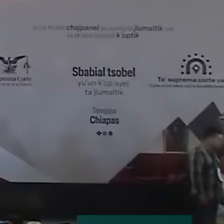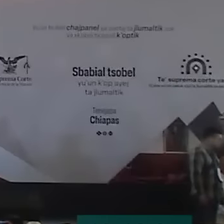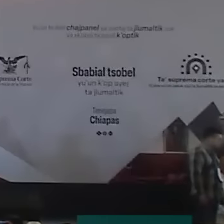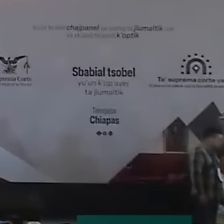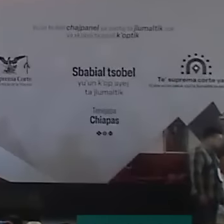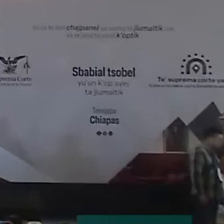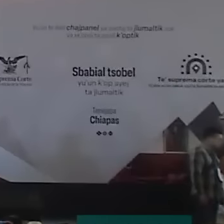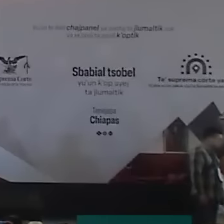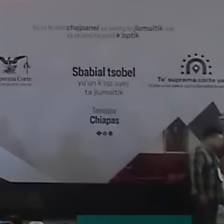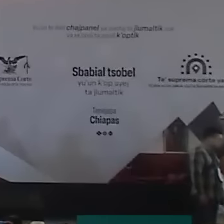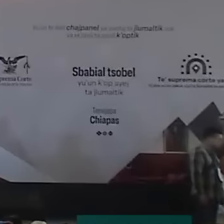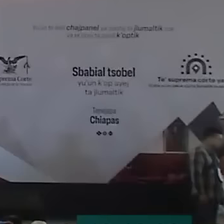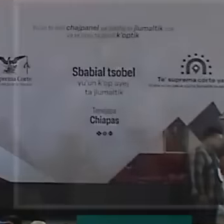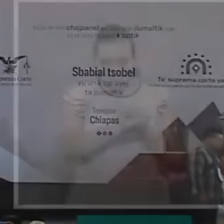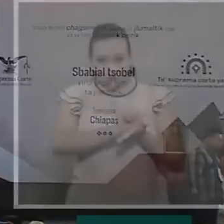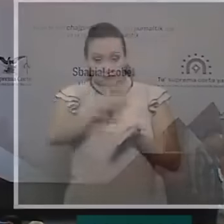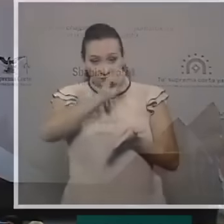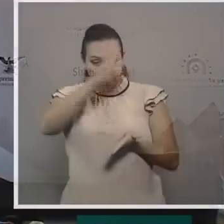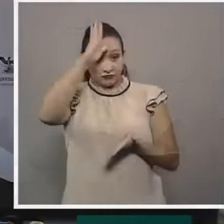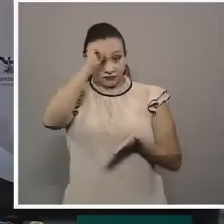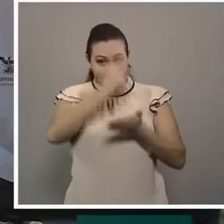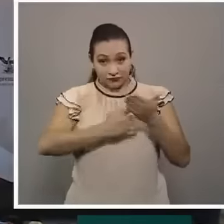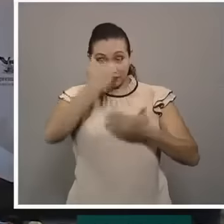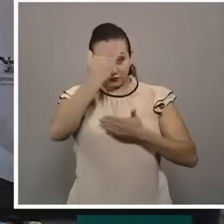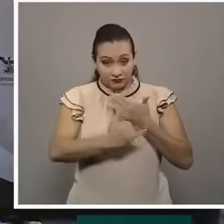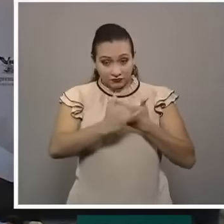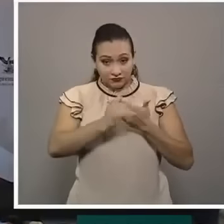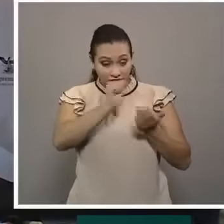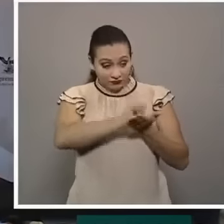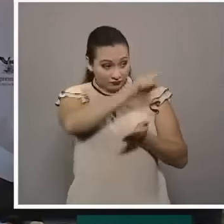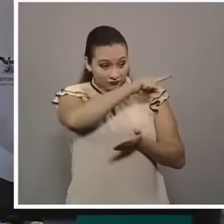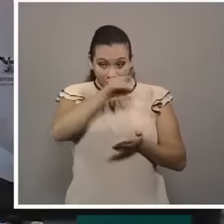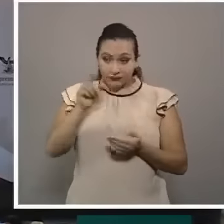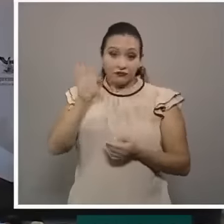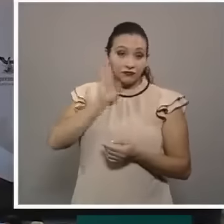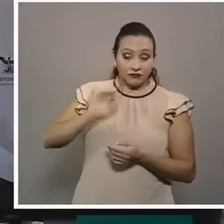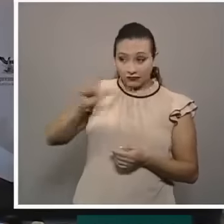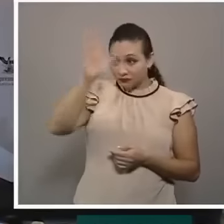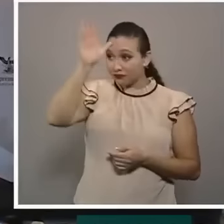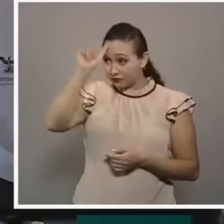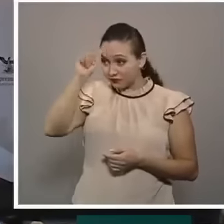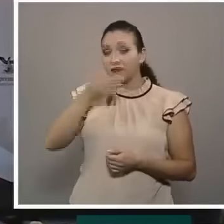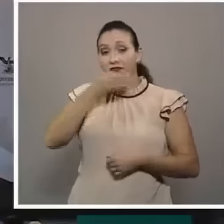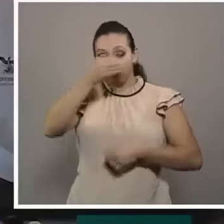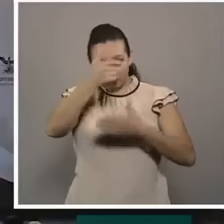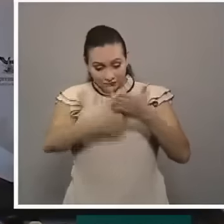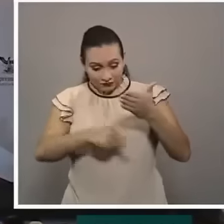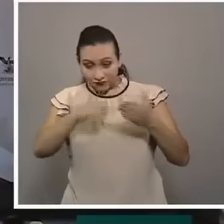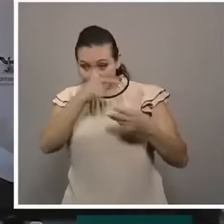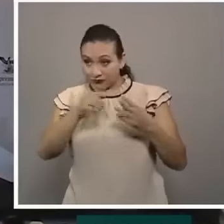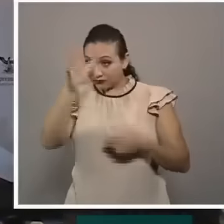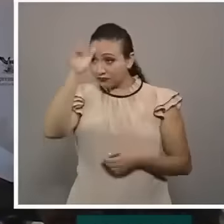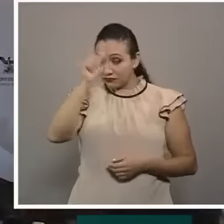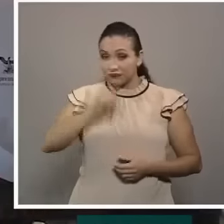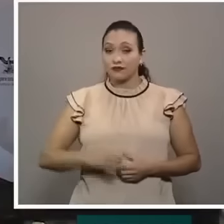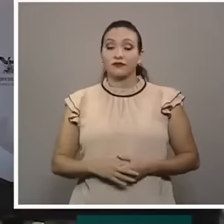ustedes el proyecto de acta que ha informado el señor secretario general de acuerdo.